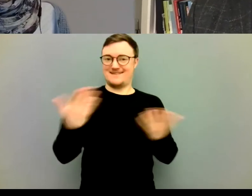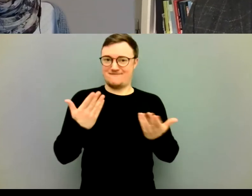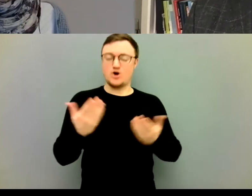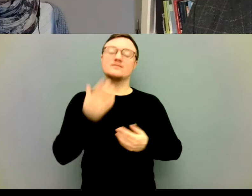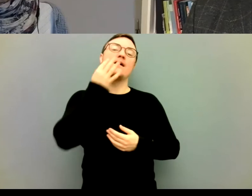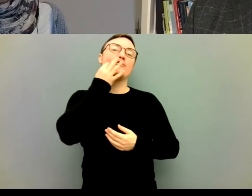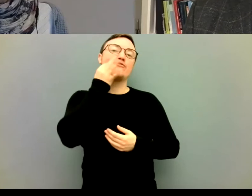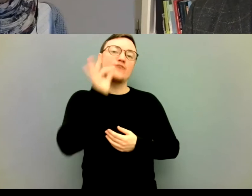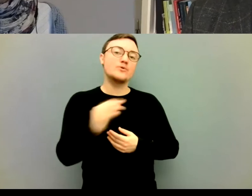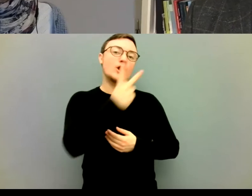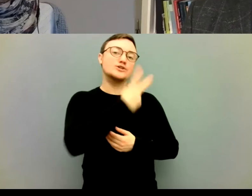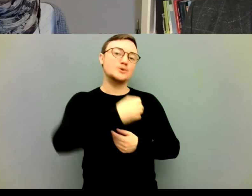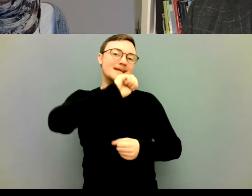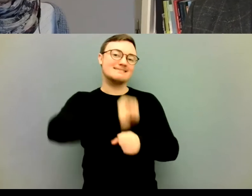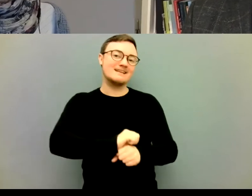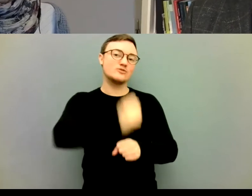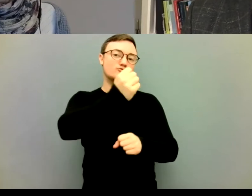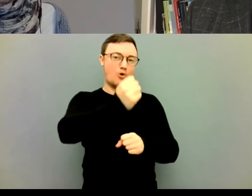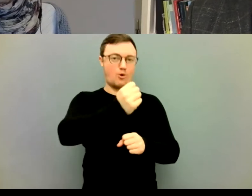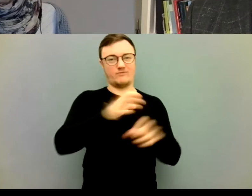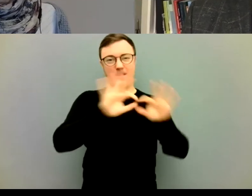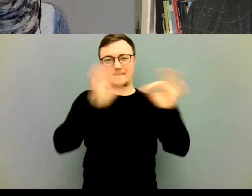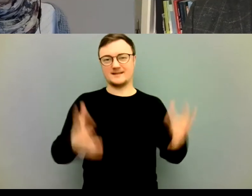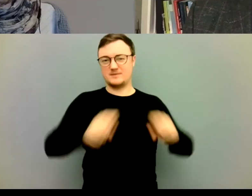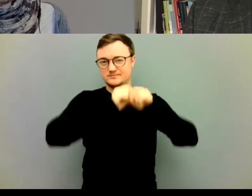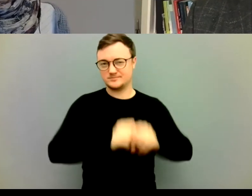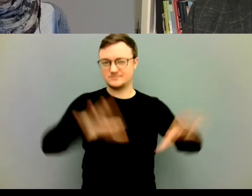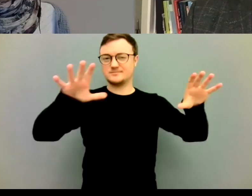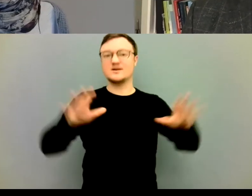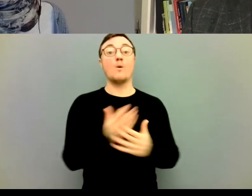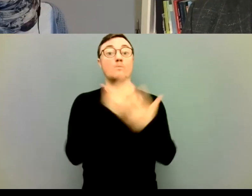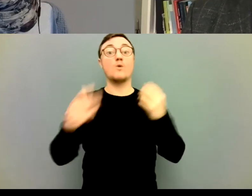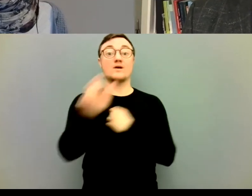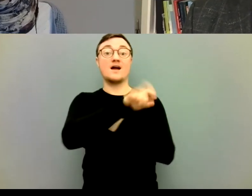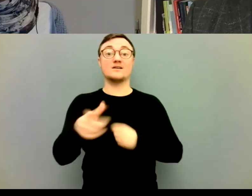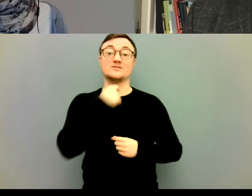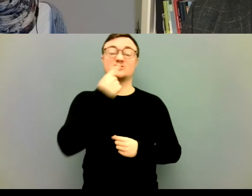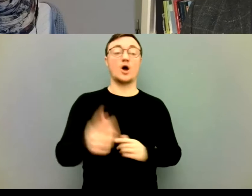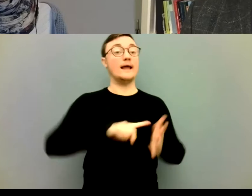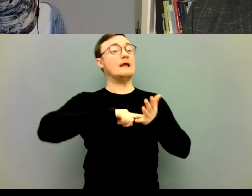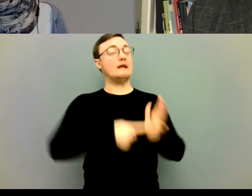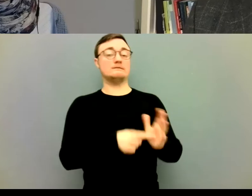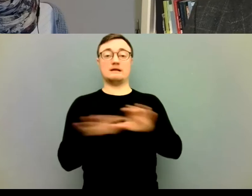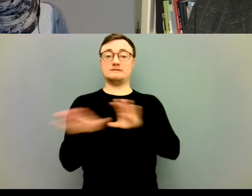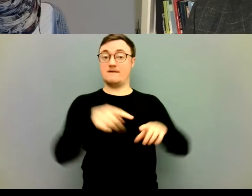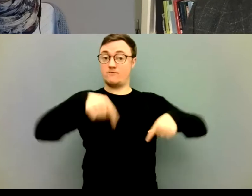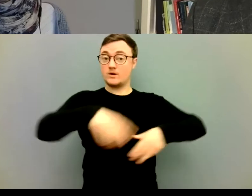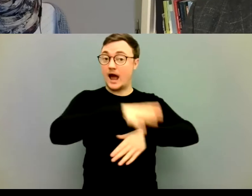när pandemin precis drog igång, var det många olyckskorpar som sade-